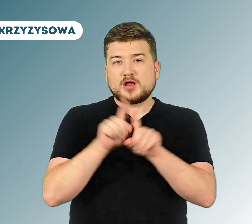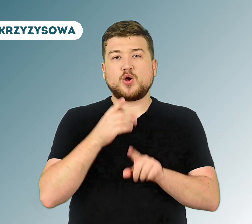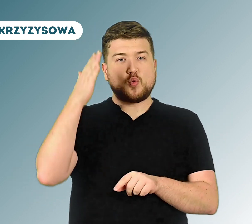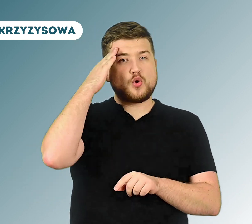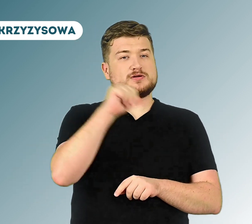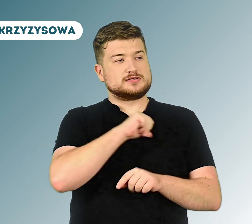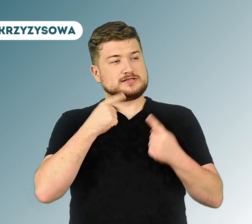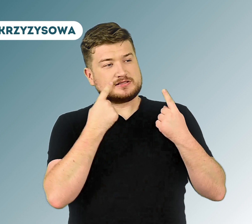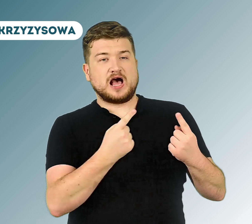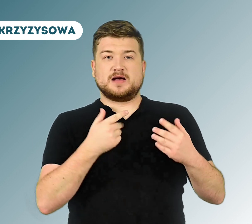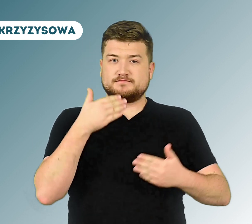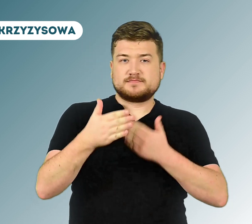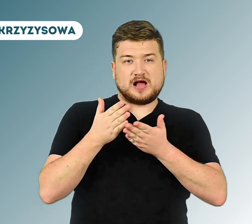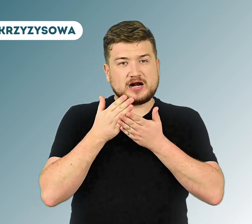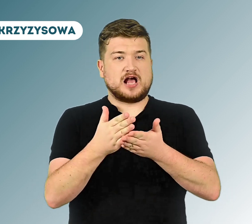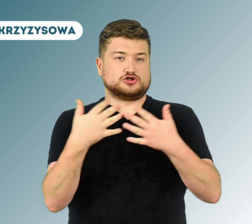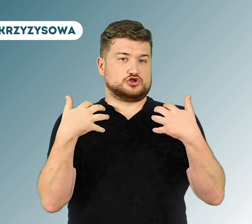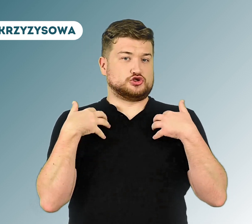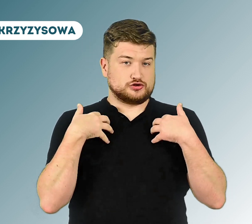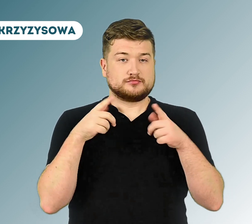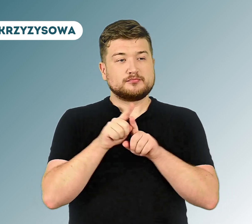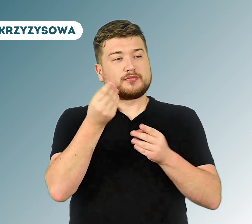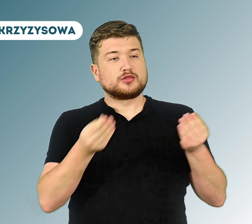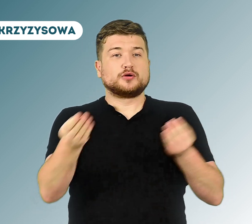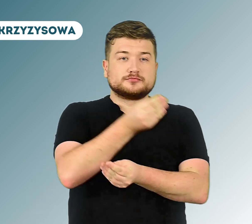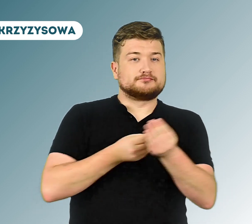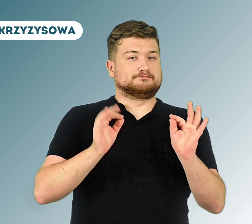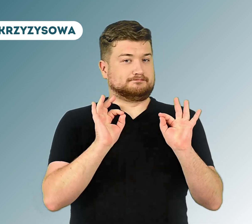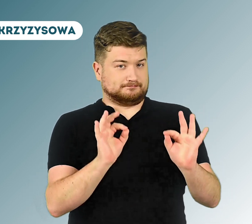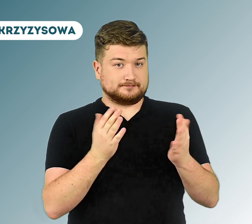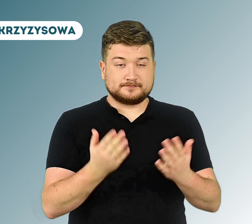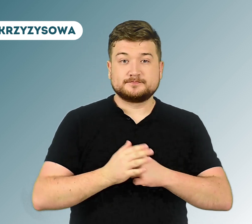i umiejętności samodzielnego funkcjonowania w dalszym życiu.